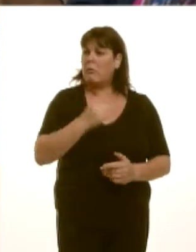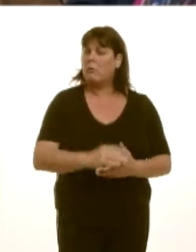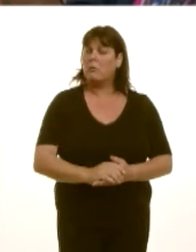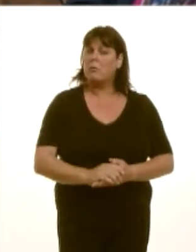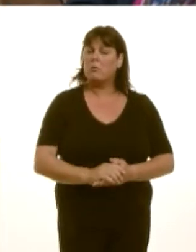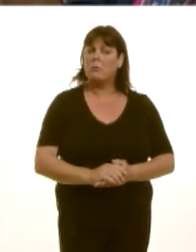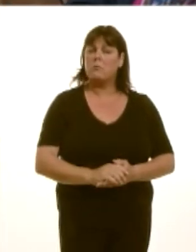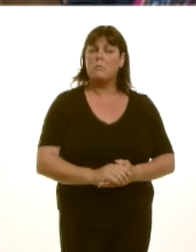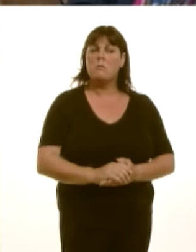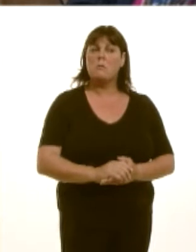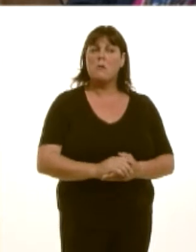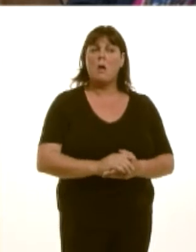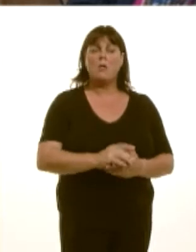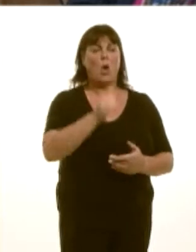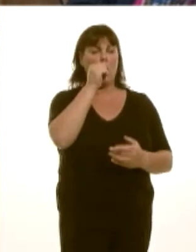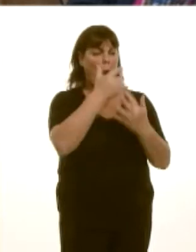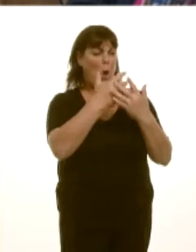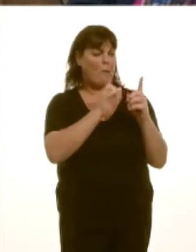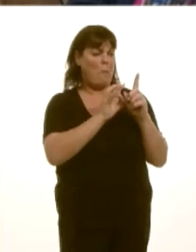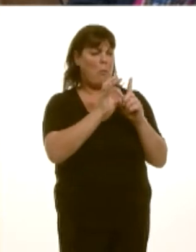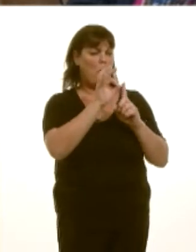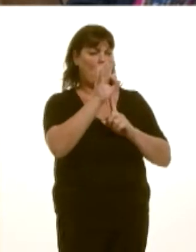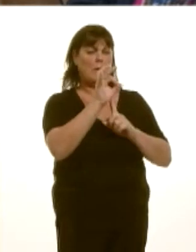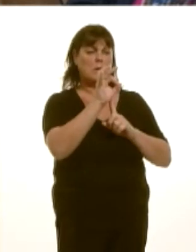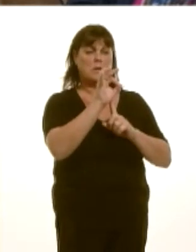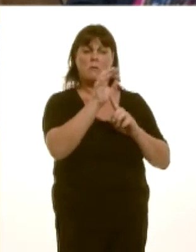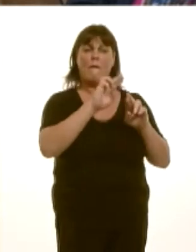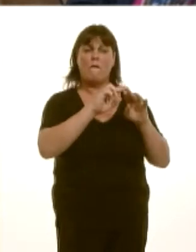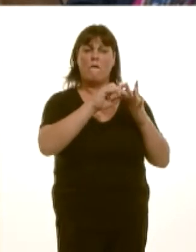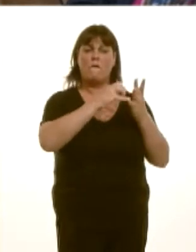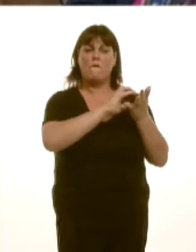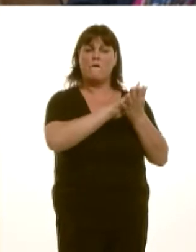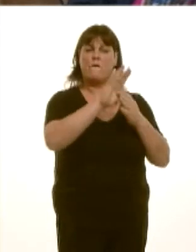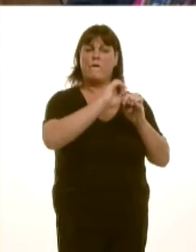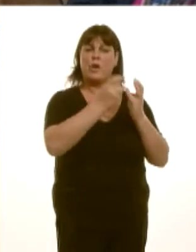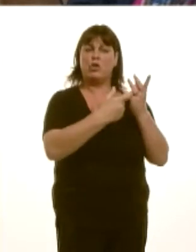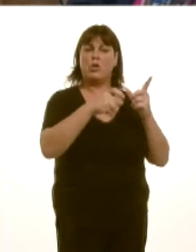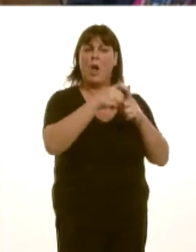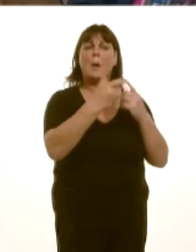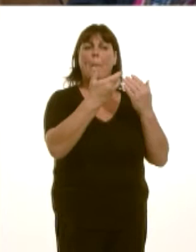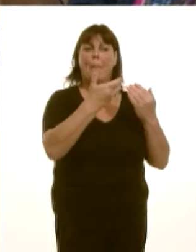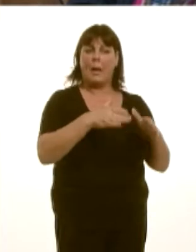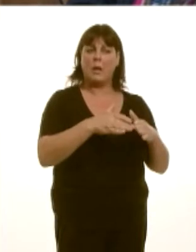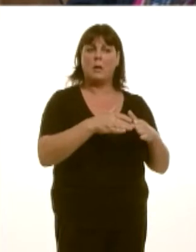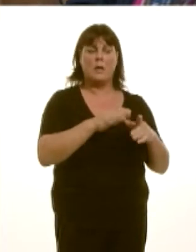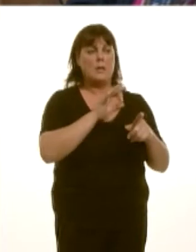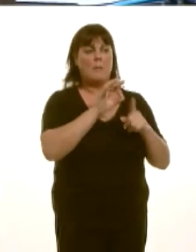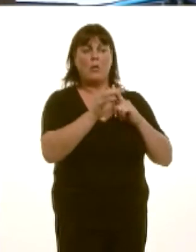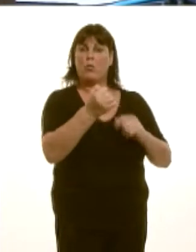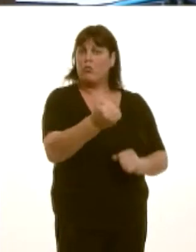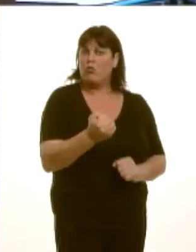barod yn Abergwaun, sef sicrhau dyfodol gwasanaeth trên yr harbwr, a’r dref, i’r dwyrain.